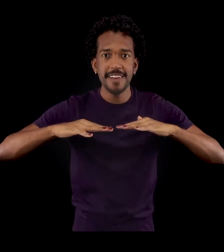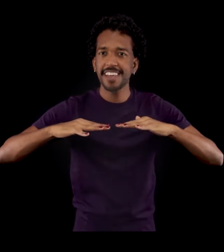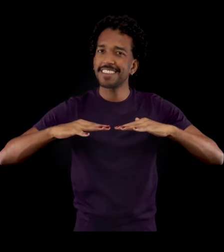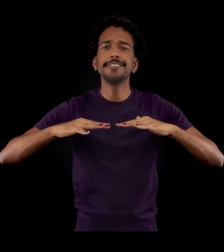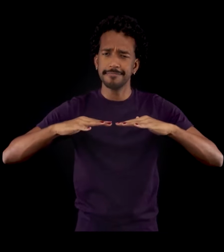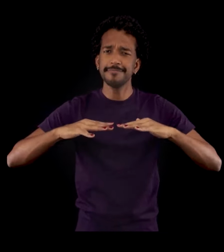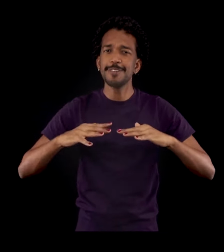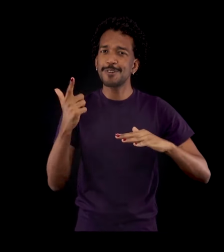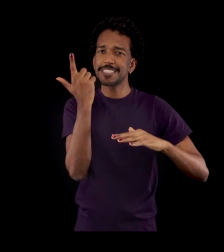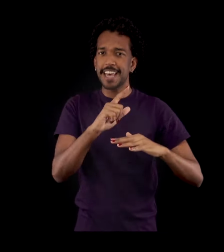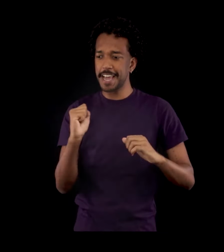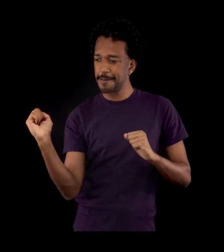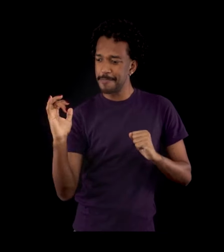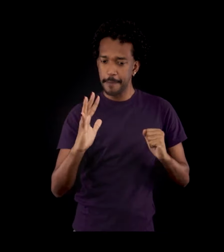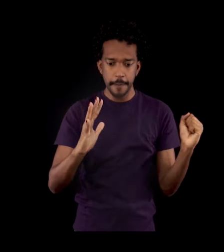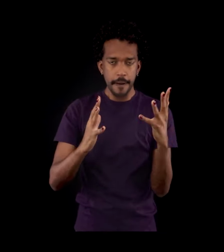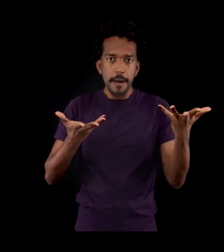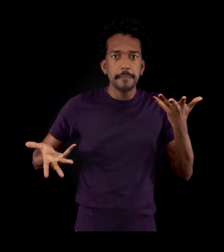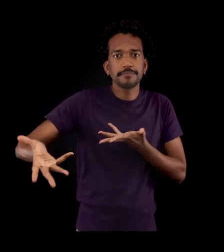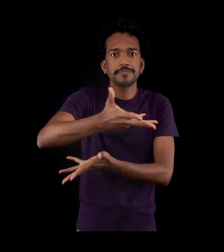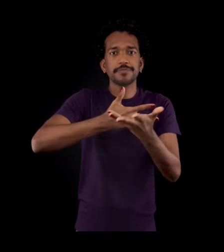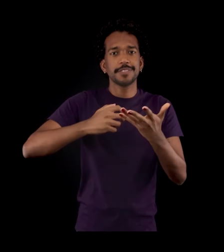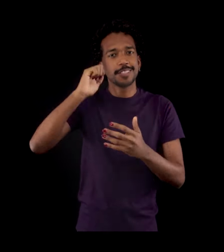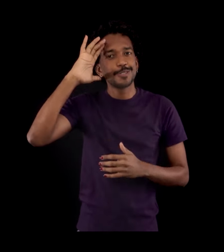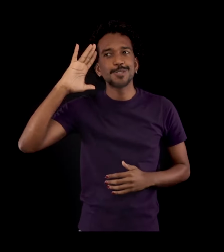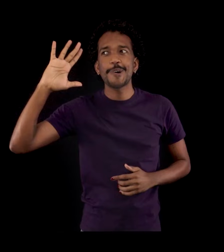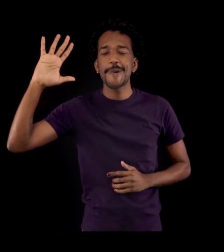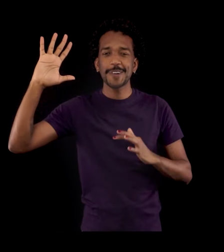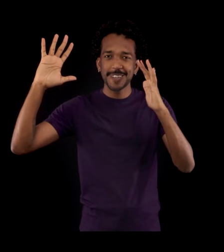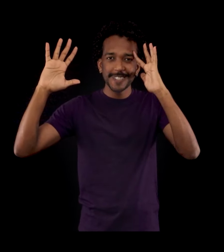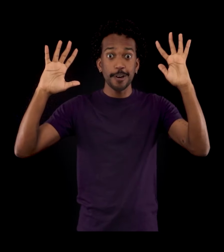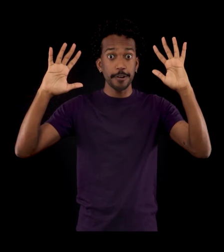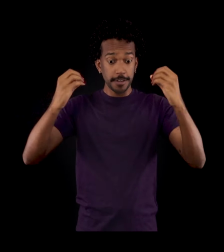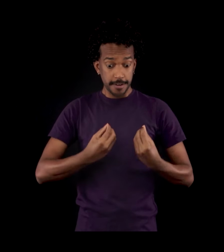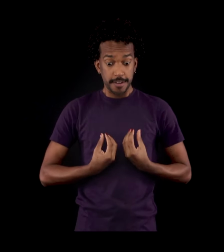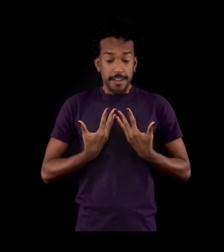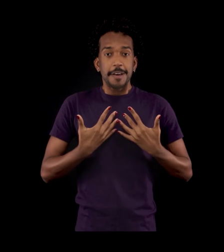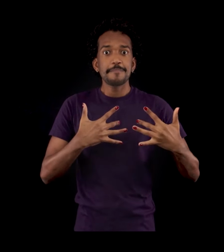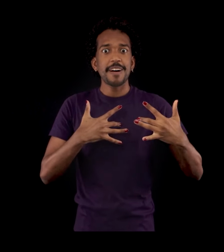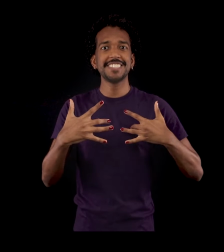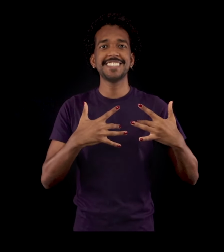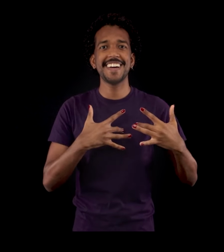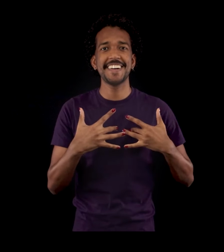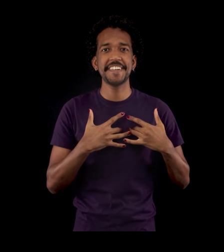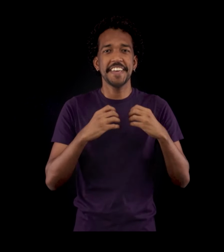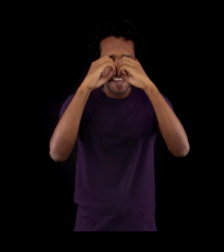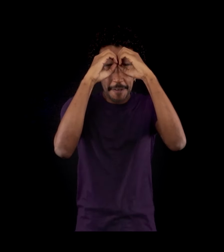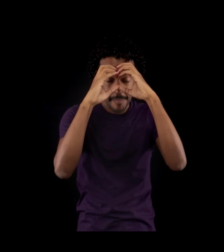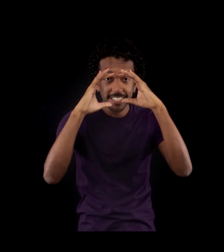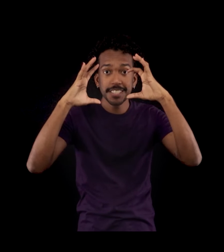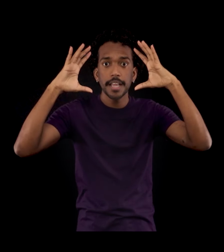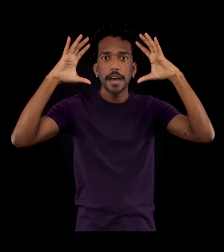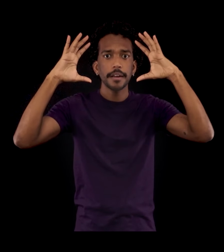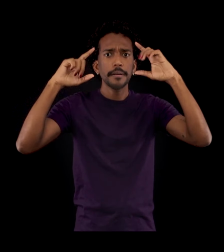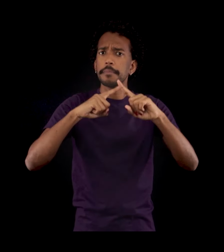Estar em movimento é também uma forma de mobilizar sonhos, paixões, imaginários,